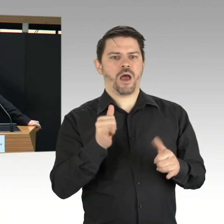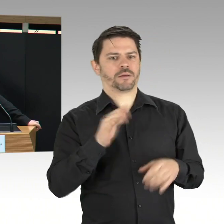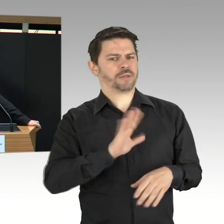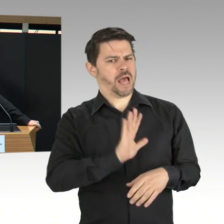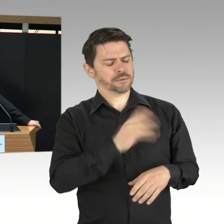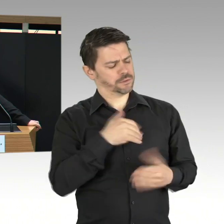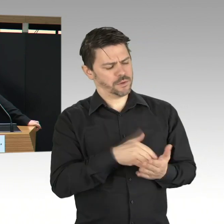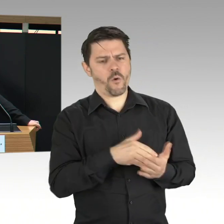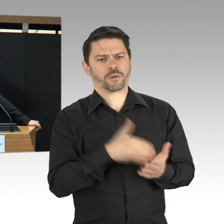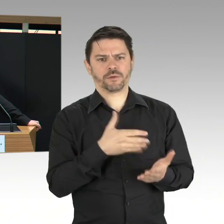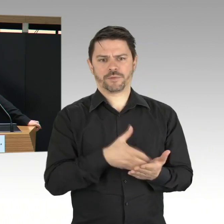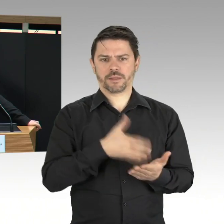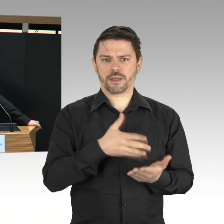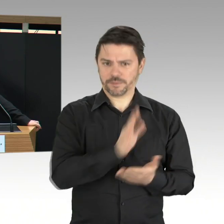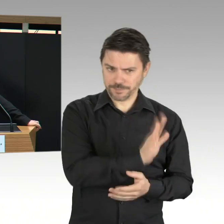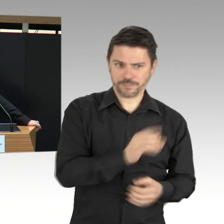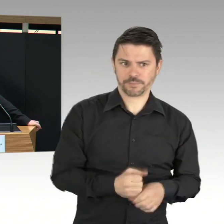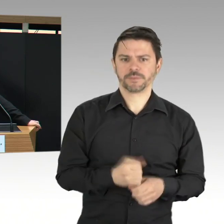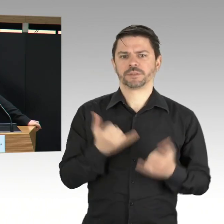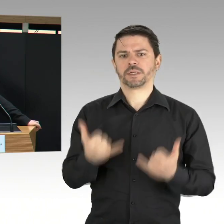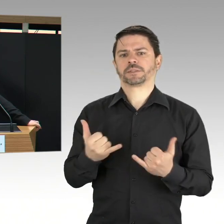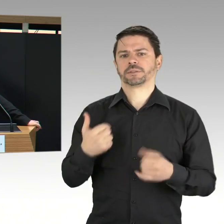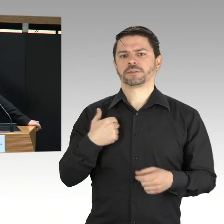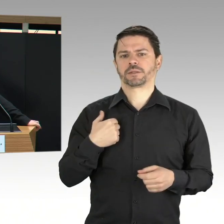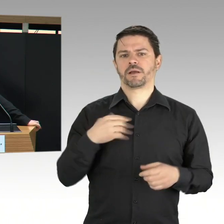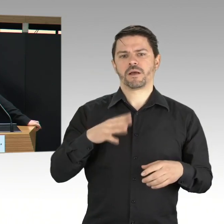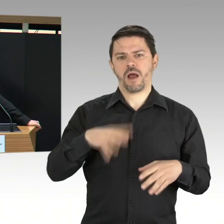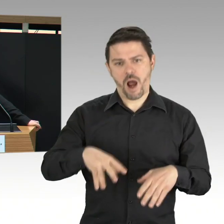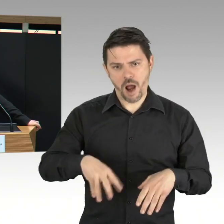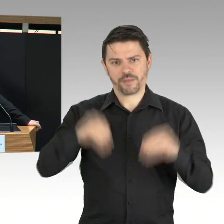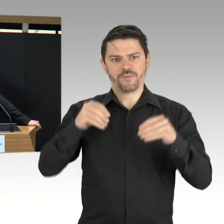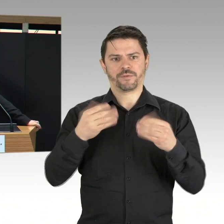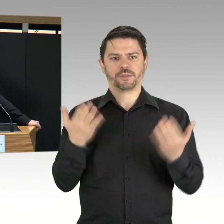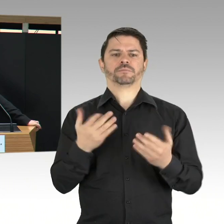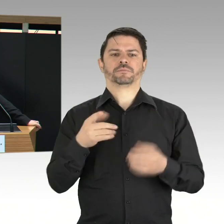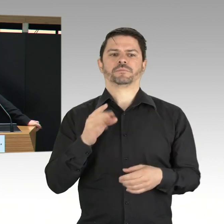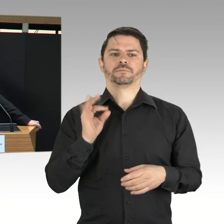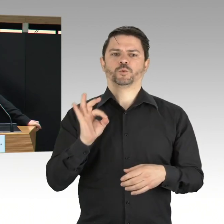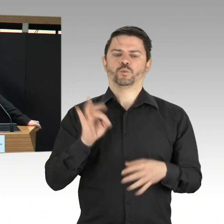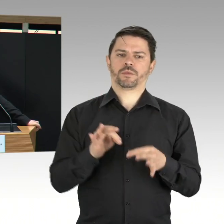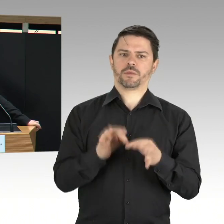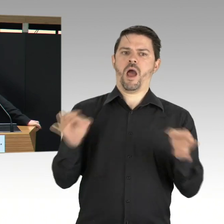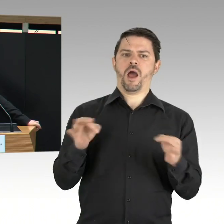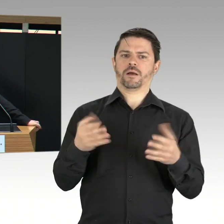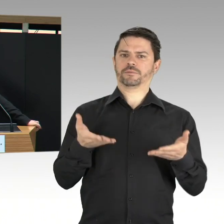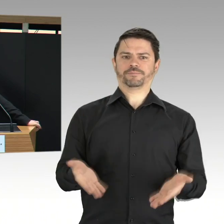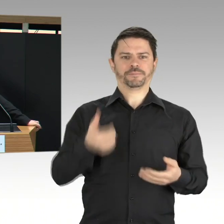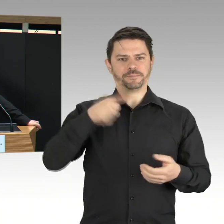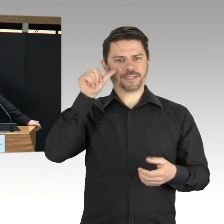das verabschieden wir heute und deshalb bedanke ich mich und würde zum Abschluss ganz gerne